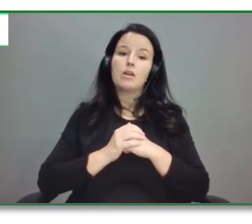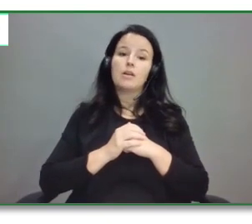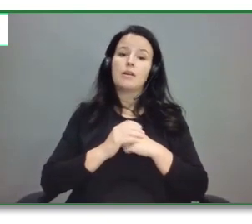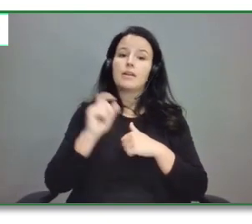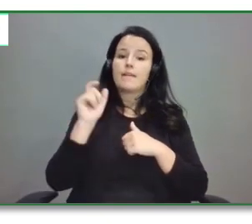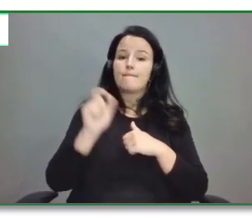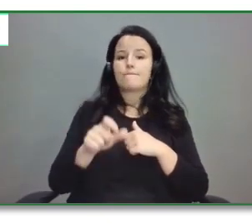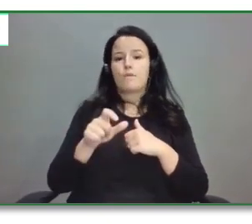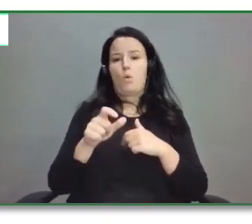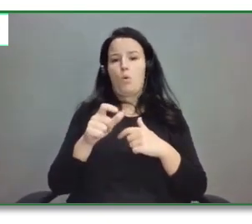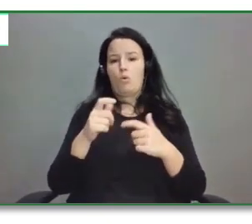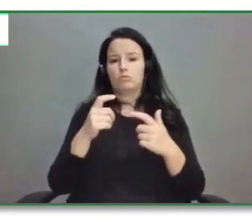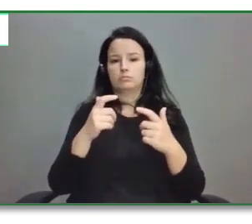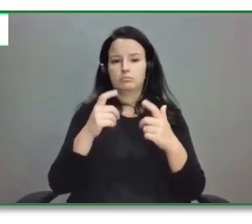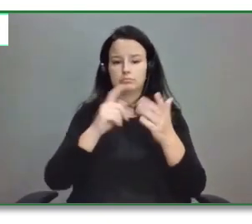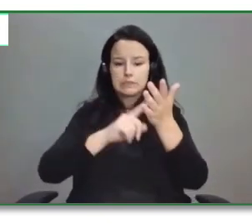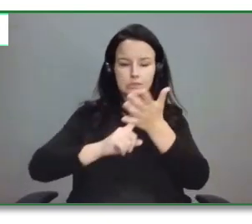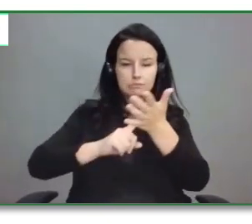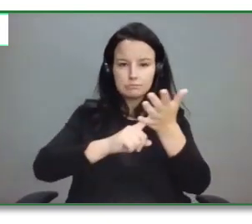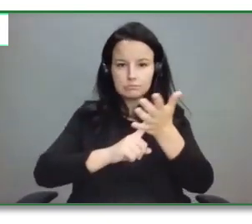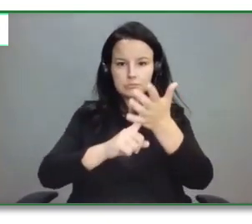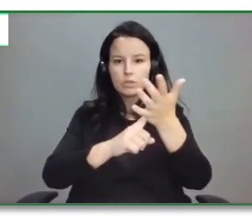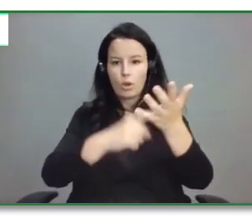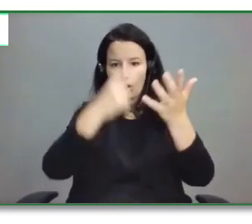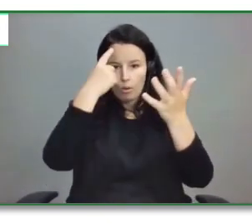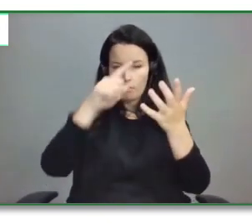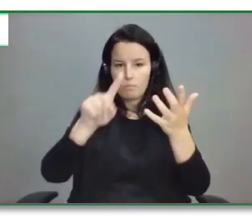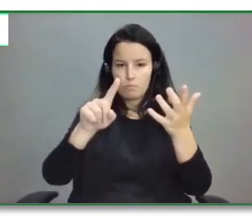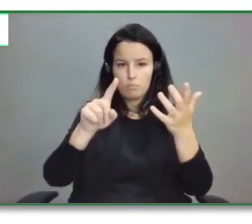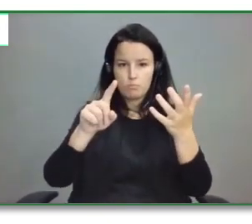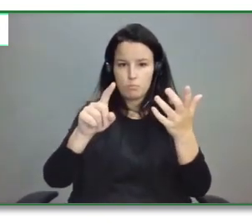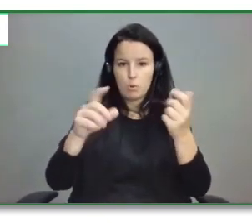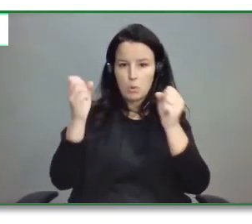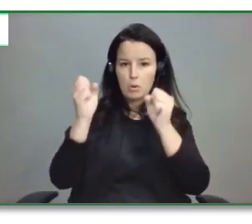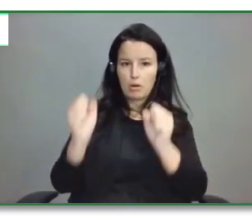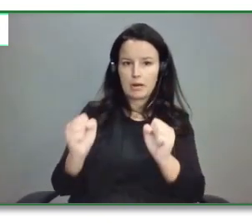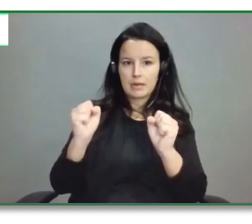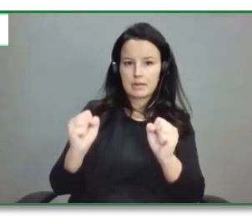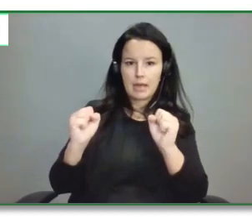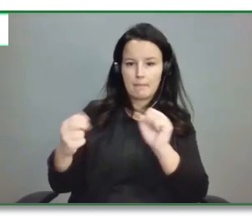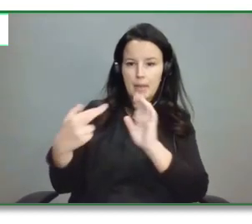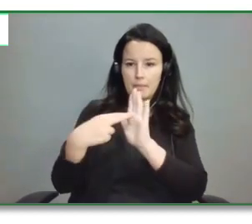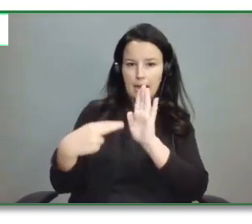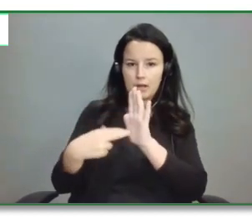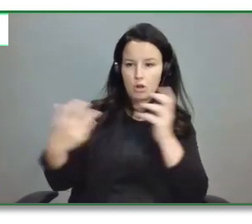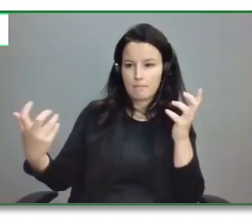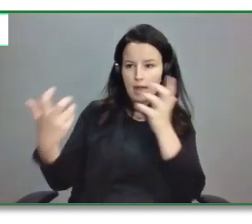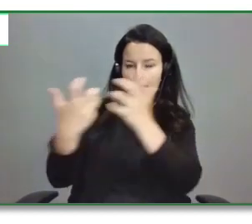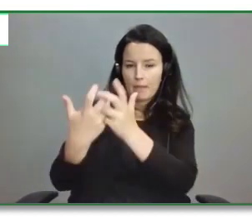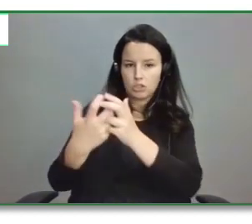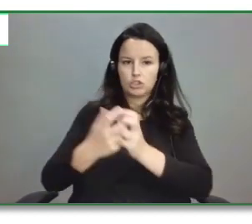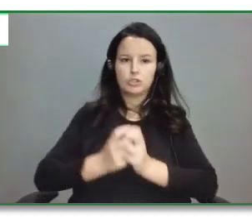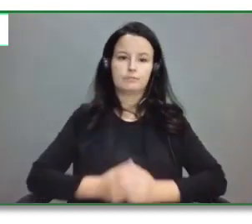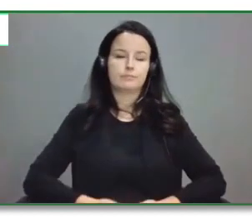pour se conformer avec les règlements